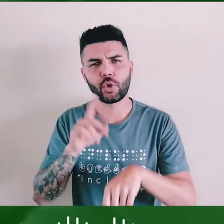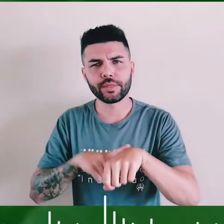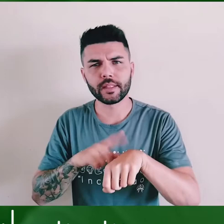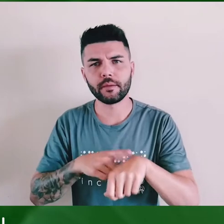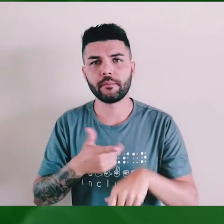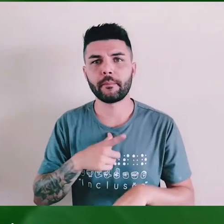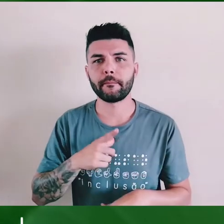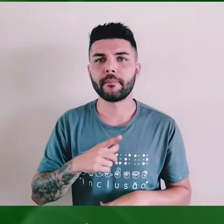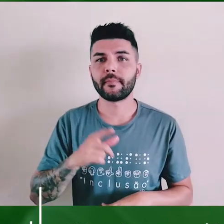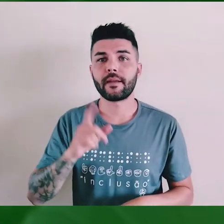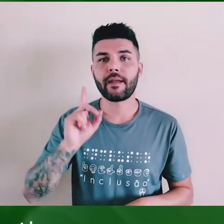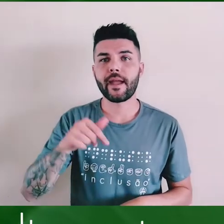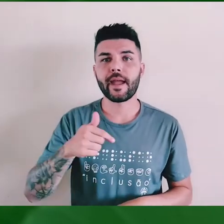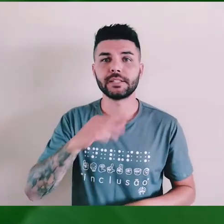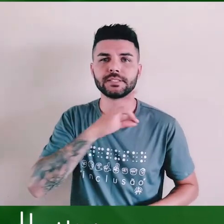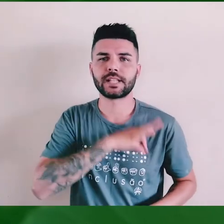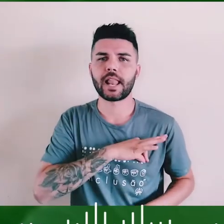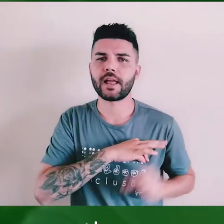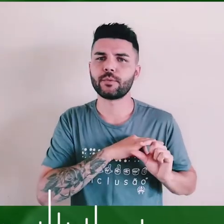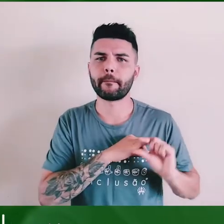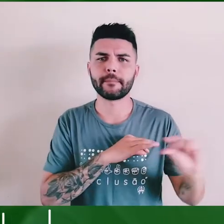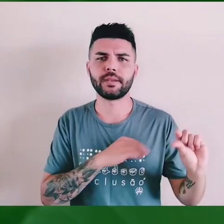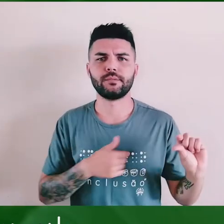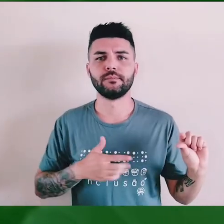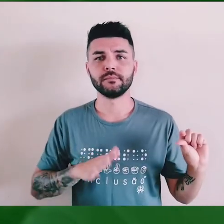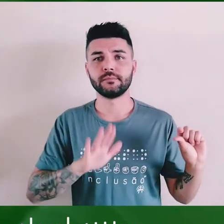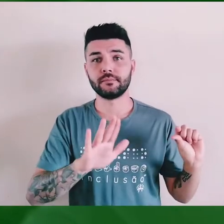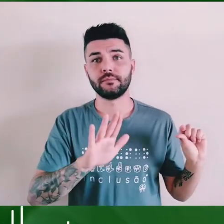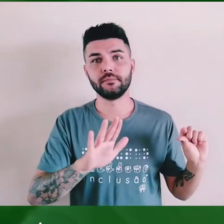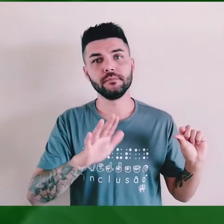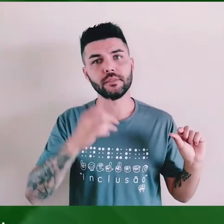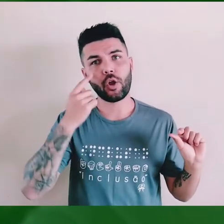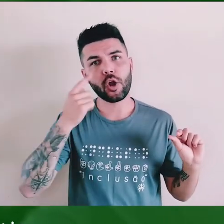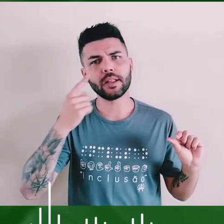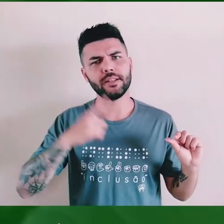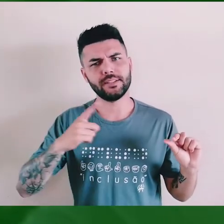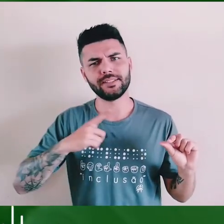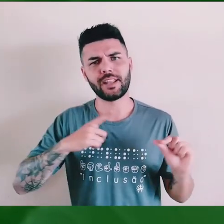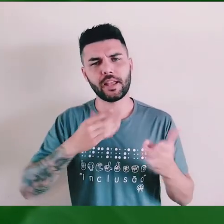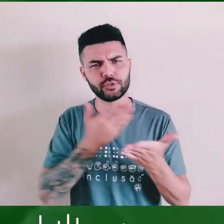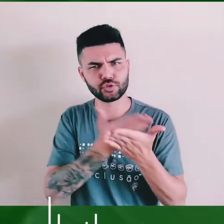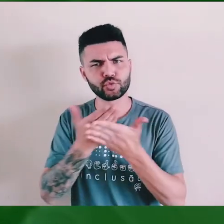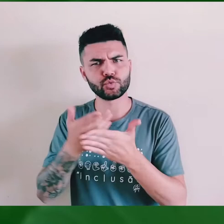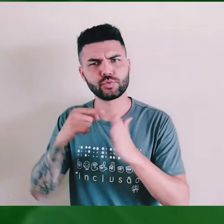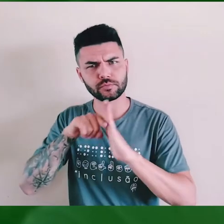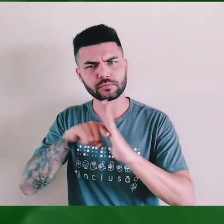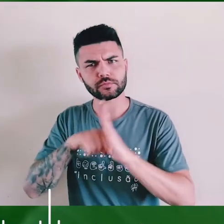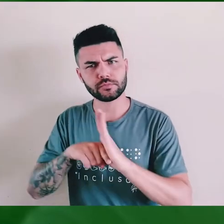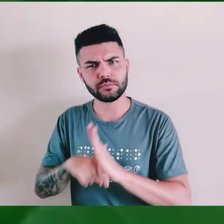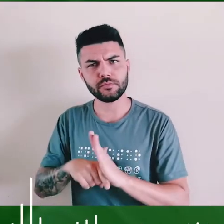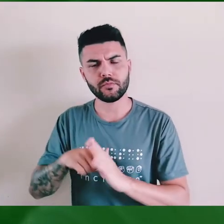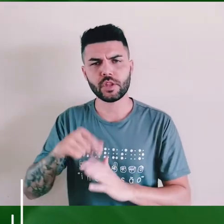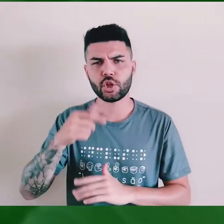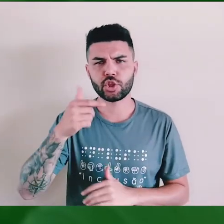um salário mínimo. A gente fala de jogadores que ganham milhões mas tem estudos que provam